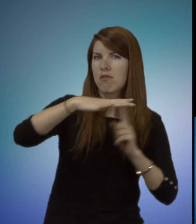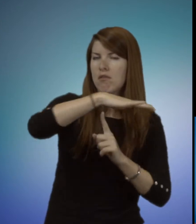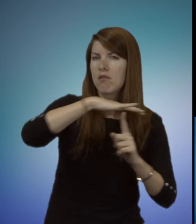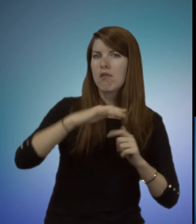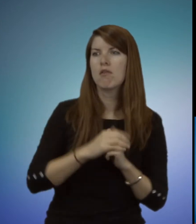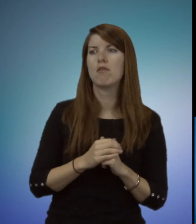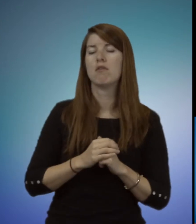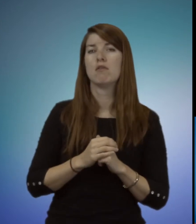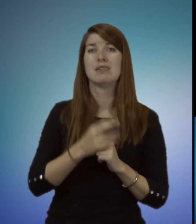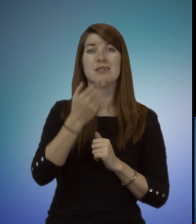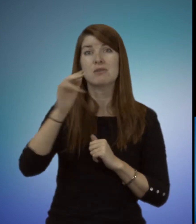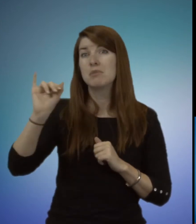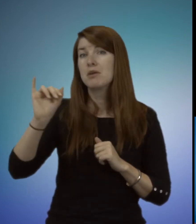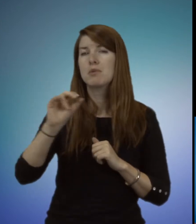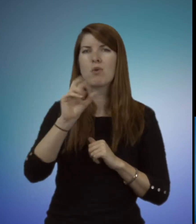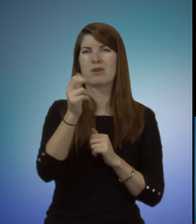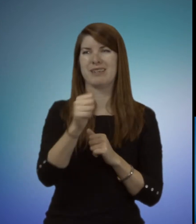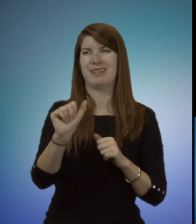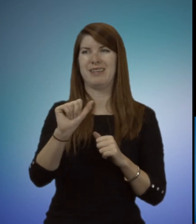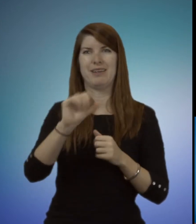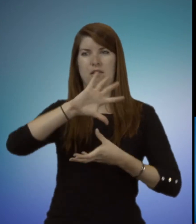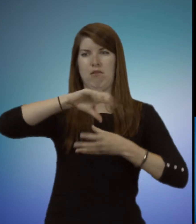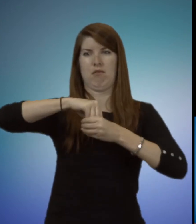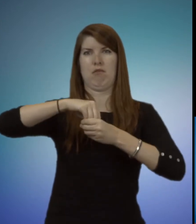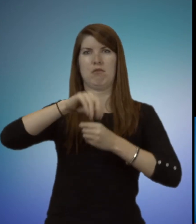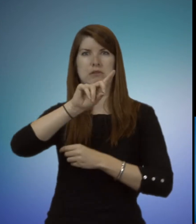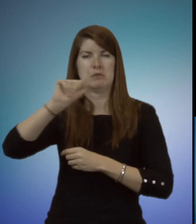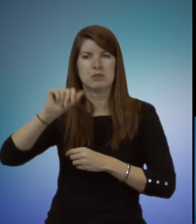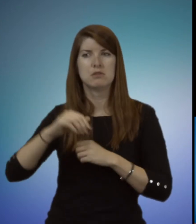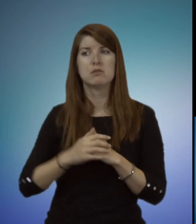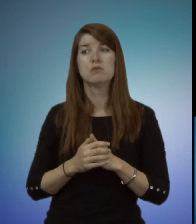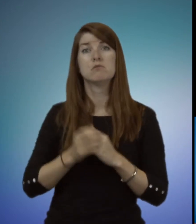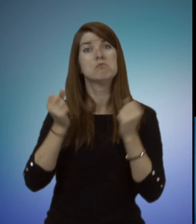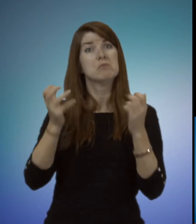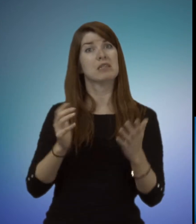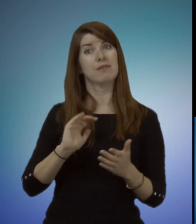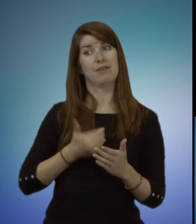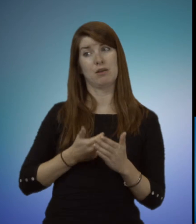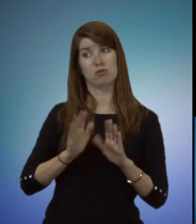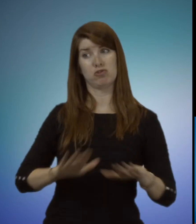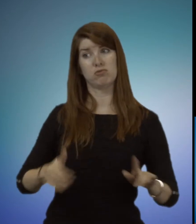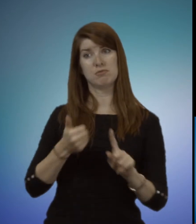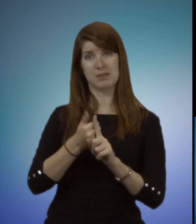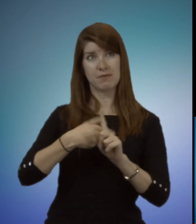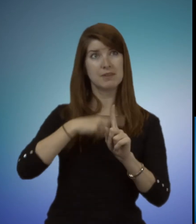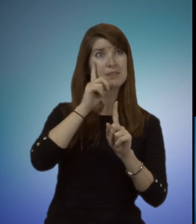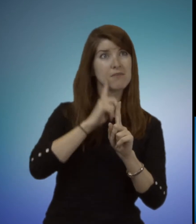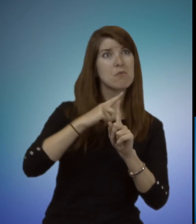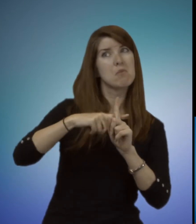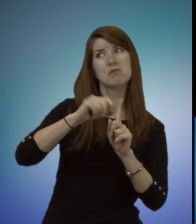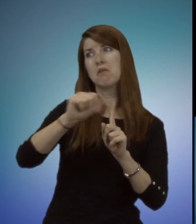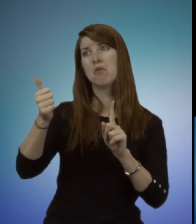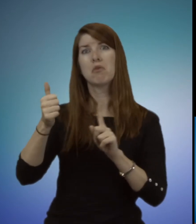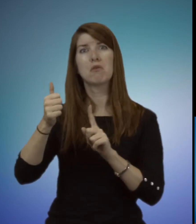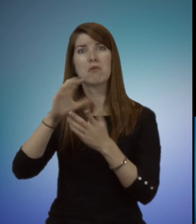auditivo, o una combinación de deficiencias. Muchos de nuestros niños tienen problemas adicionales de aprendizaje que deben de ser